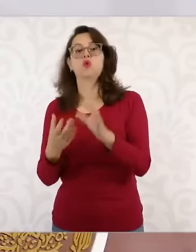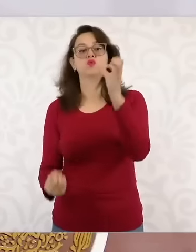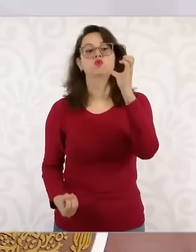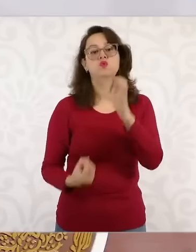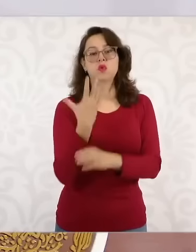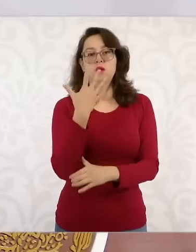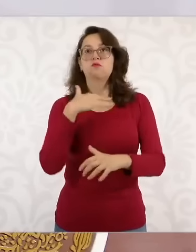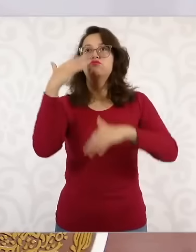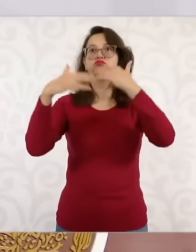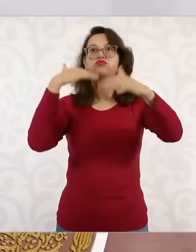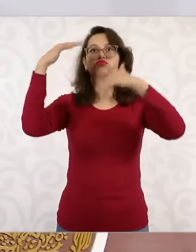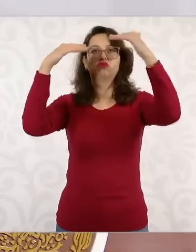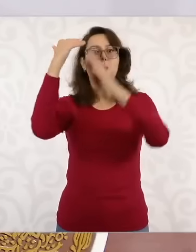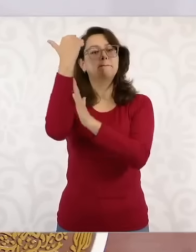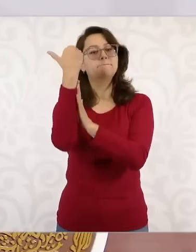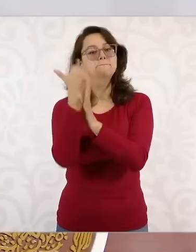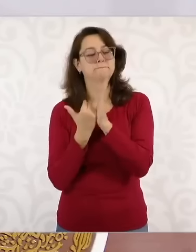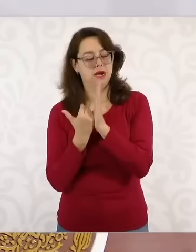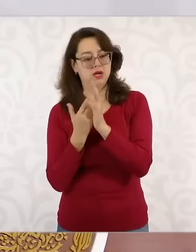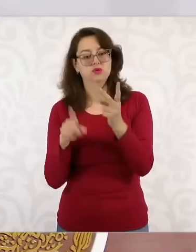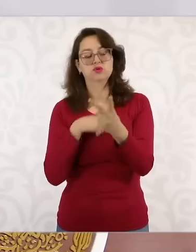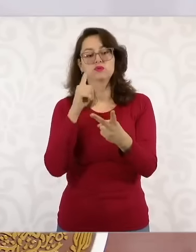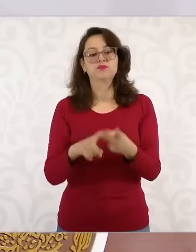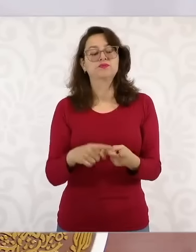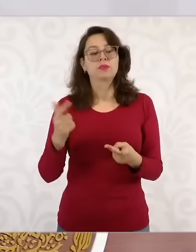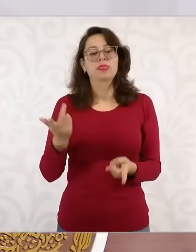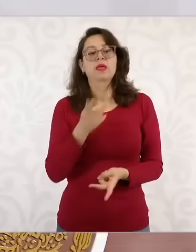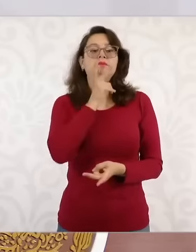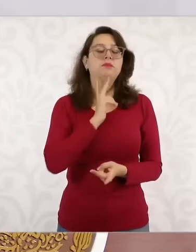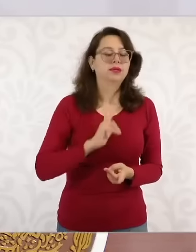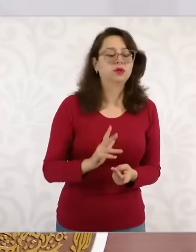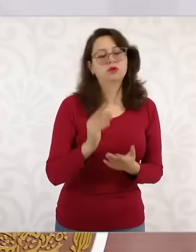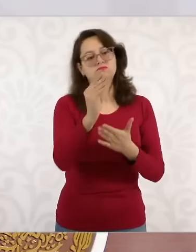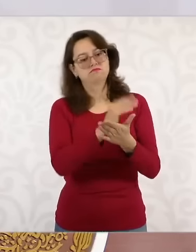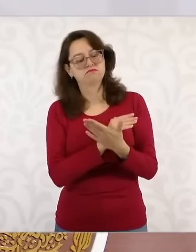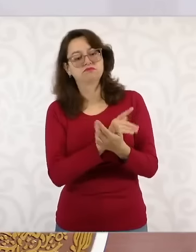de efecto invernadero, reducir la dependencia de combustibles fósiles y permitir que México